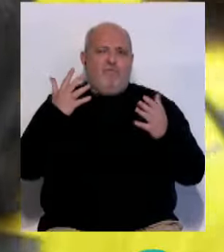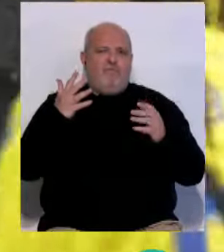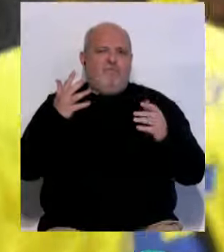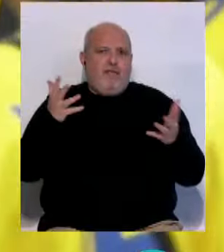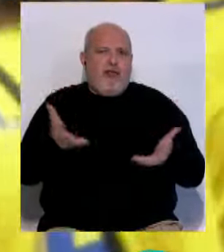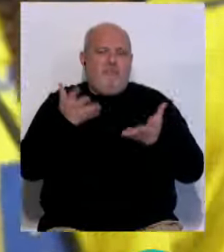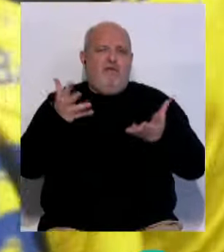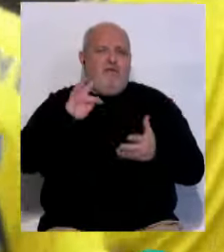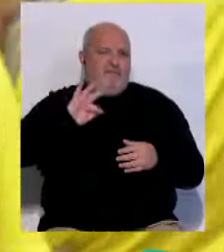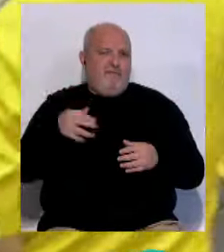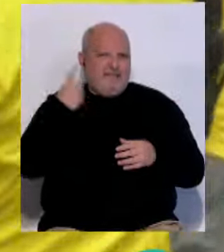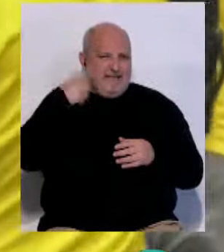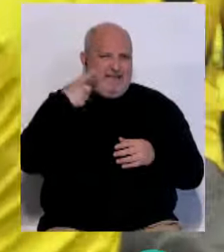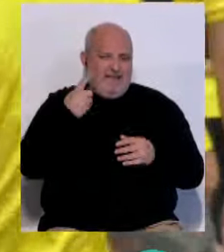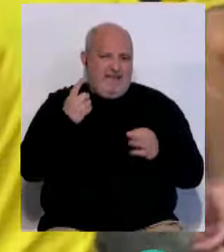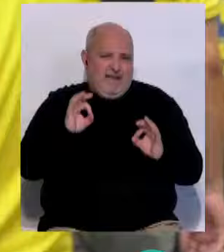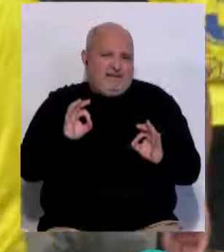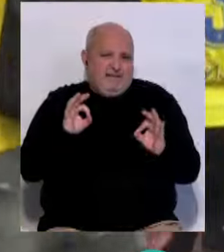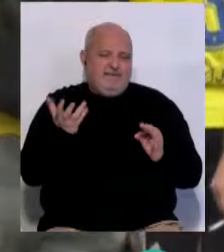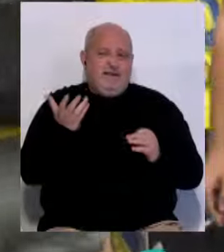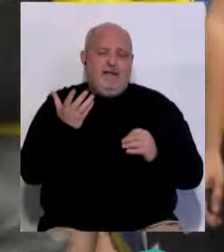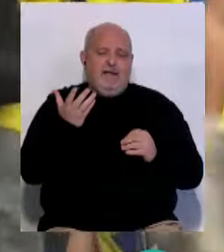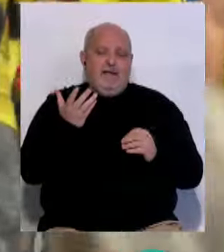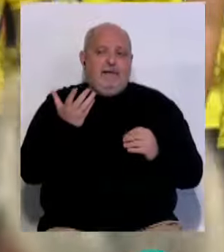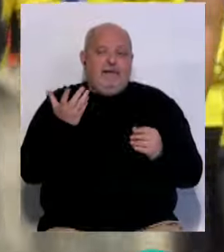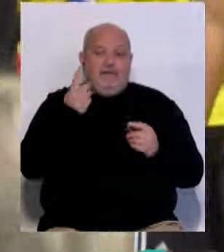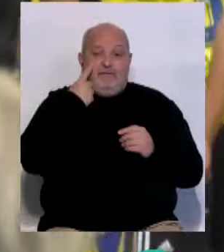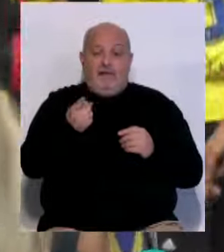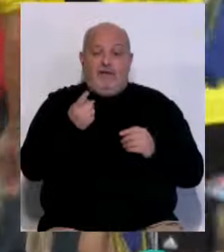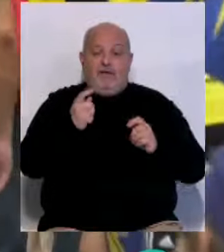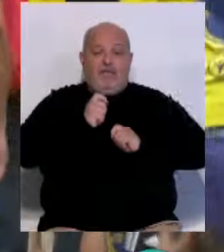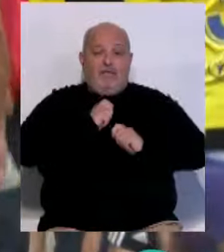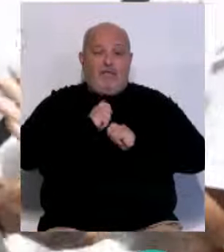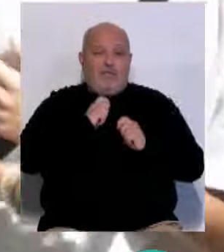tanta energía Yo creo que a veces Incluso se se pasa pero pero viendo lo que estamos eh observando